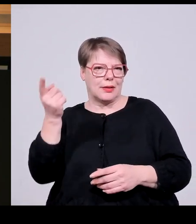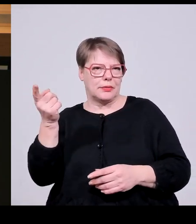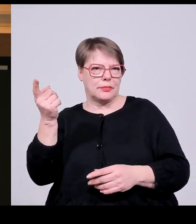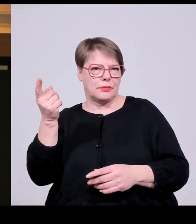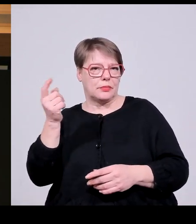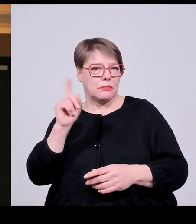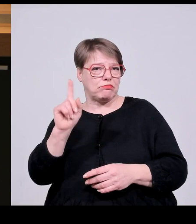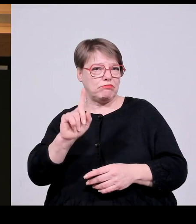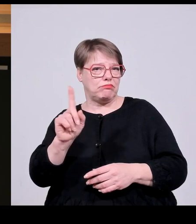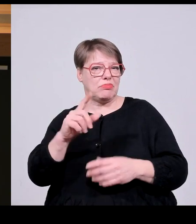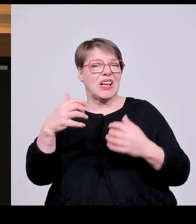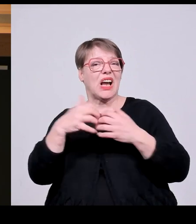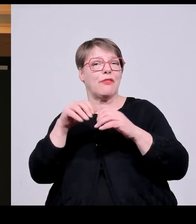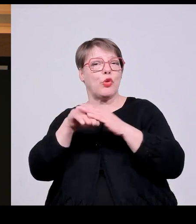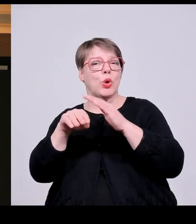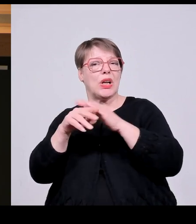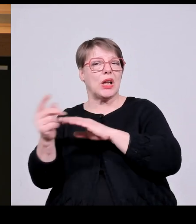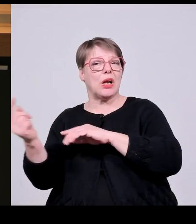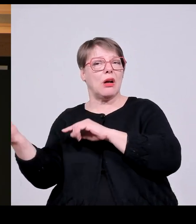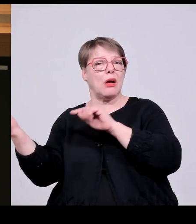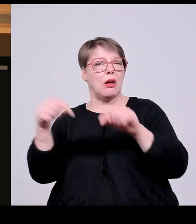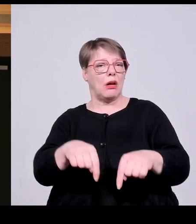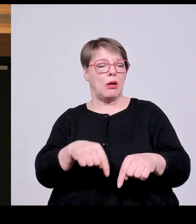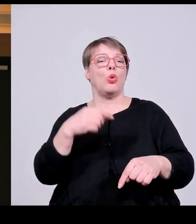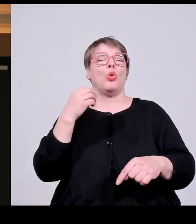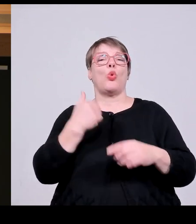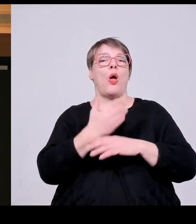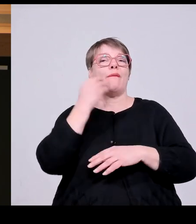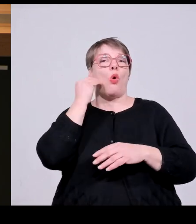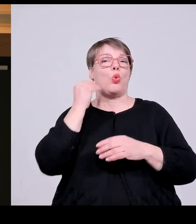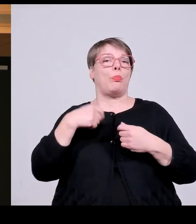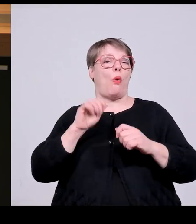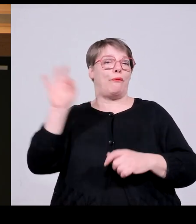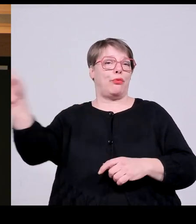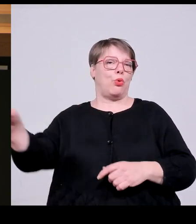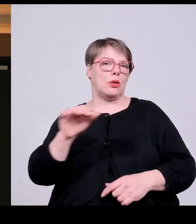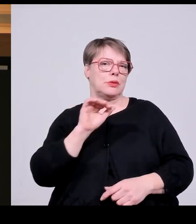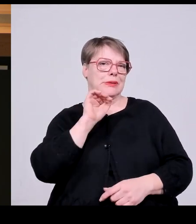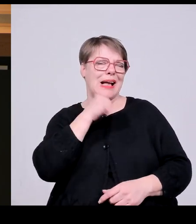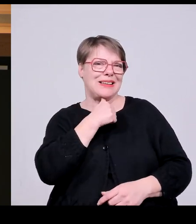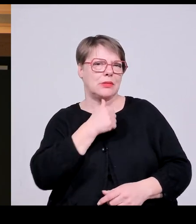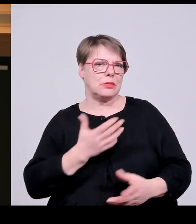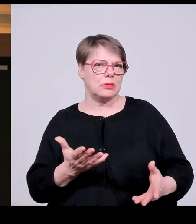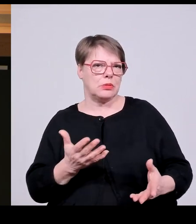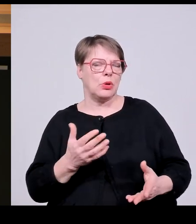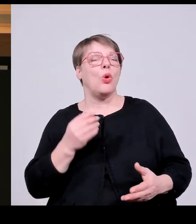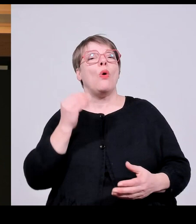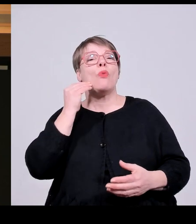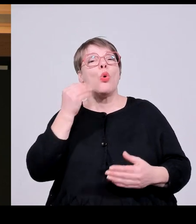Der Senat will 20.000 pro Jahr Wohnungen bauen. Damit bleiben wir hinter den Zielzahlen des Senates zurück